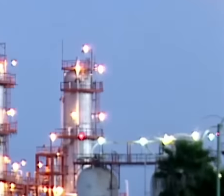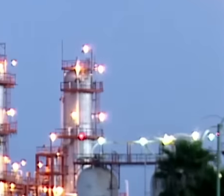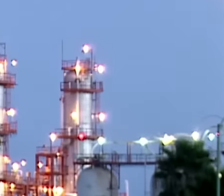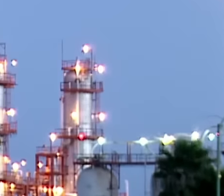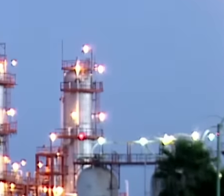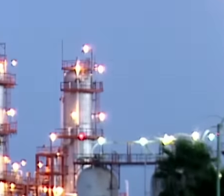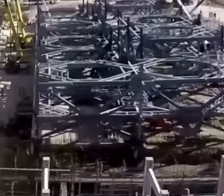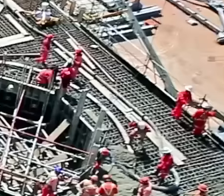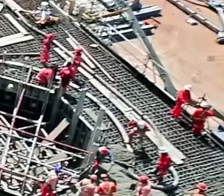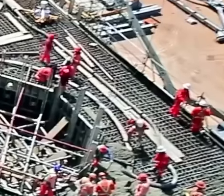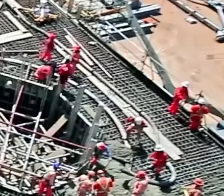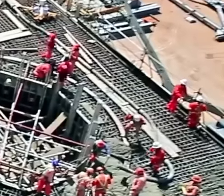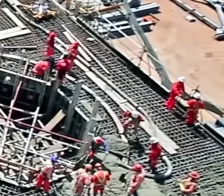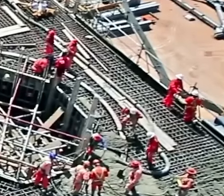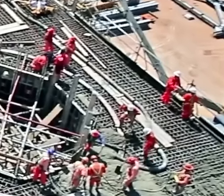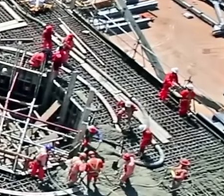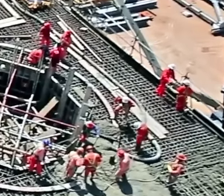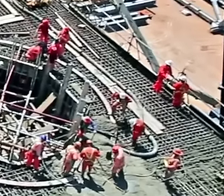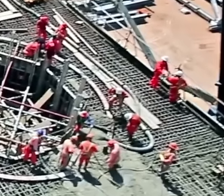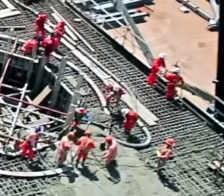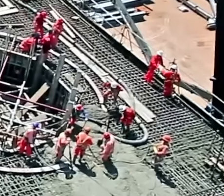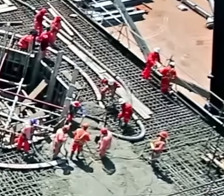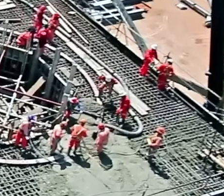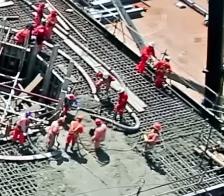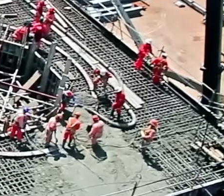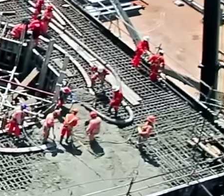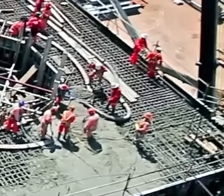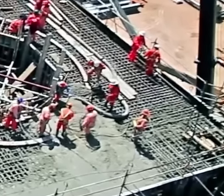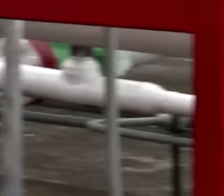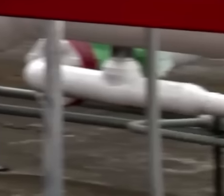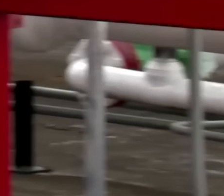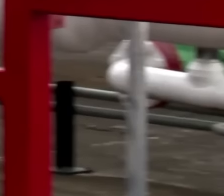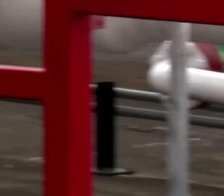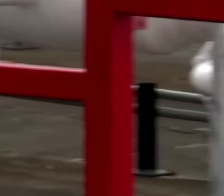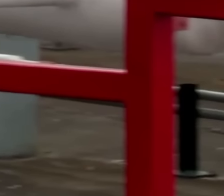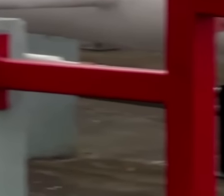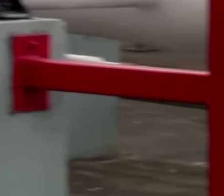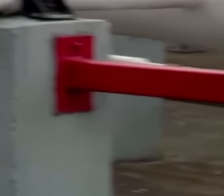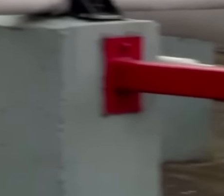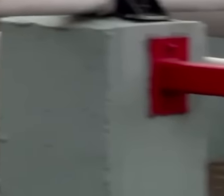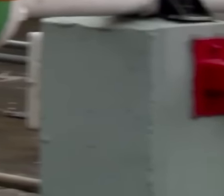soberanía energética en el extranjero y rescató las plantas que el neoliberalismo dejó en ruinas.